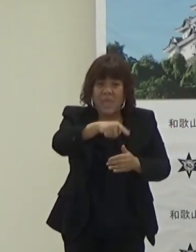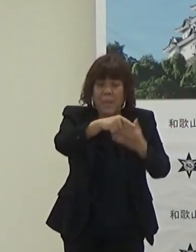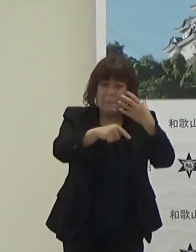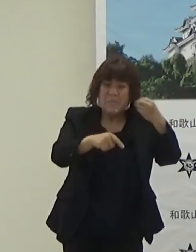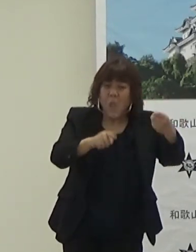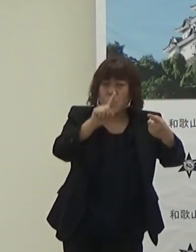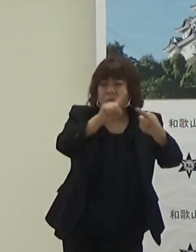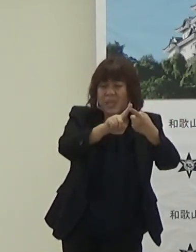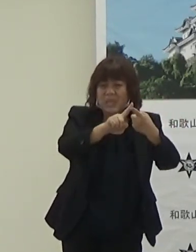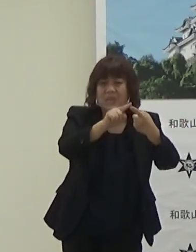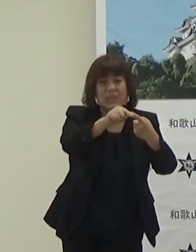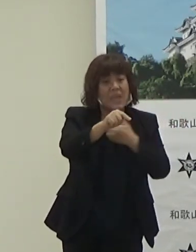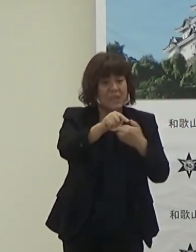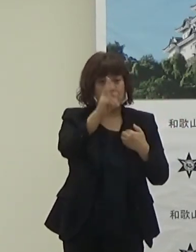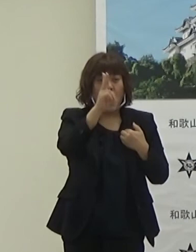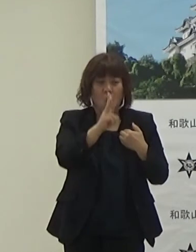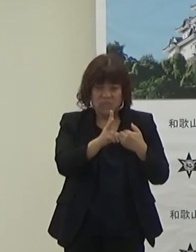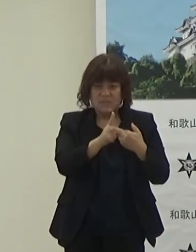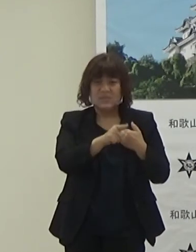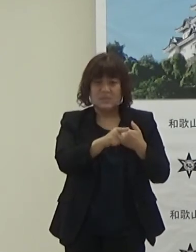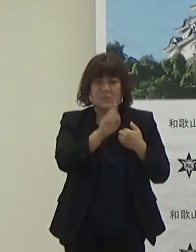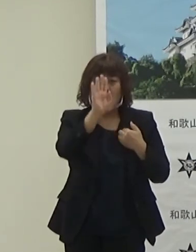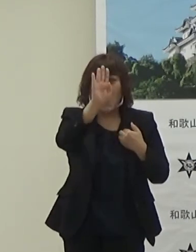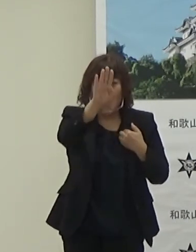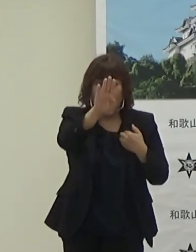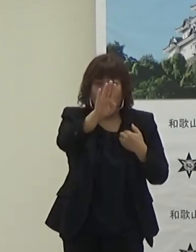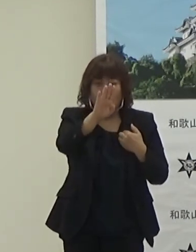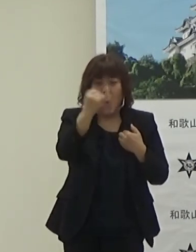になるようにっていうところは ですね今後意見としてはしっかり